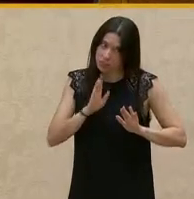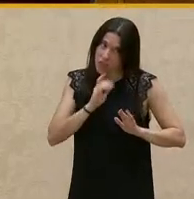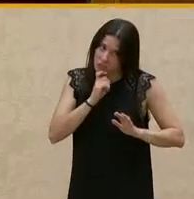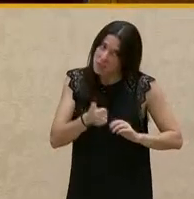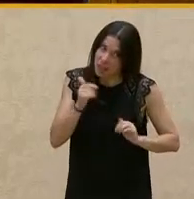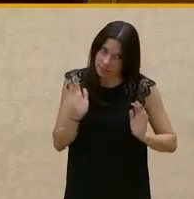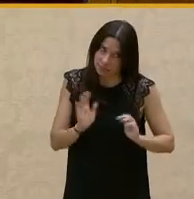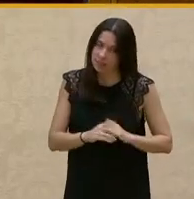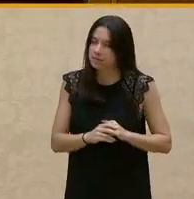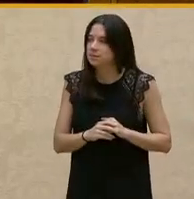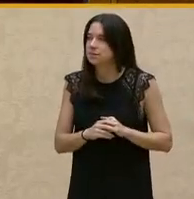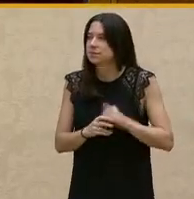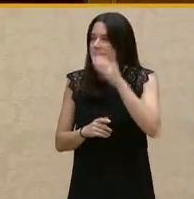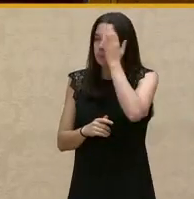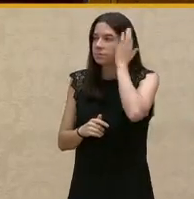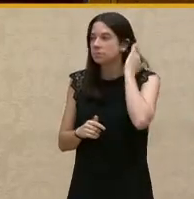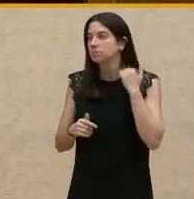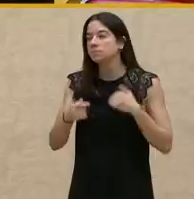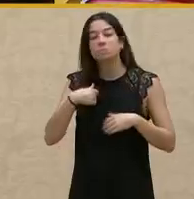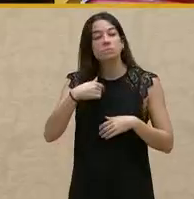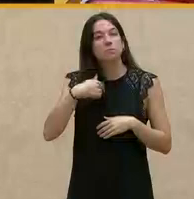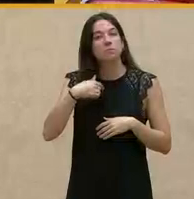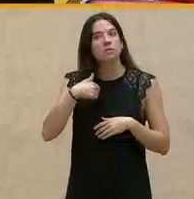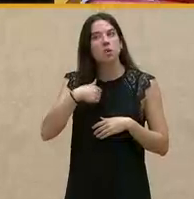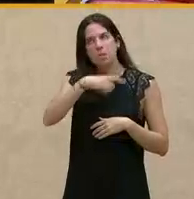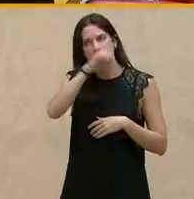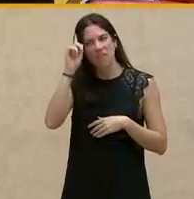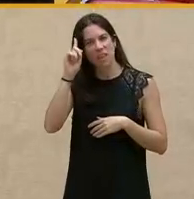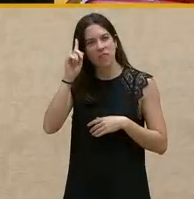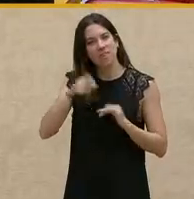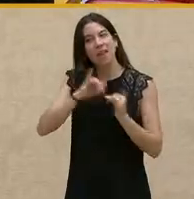Yo no he llegado por primera vez a Madrid cuando he sido diputado. Yo llegué a Madrid con dos años,